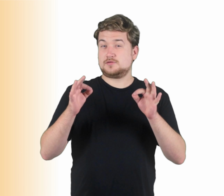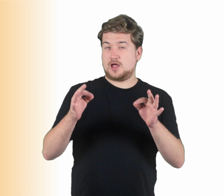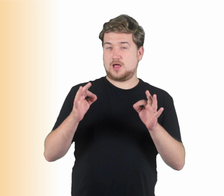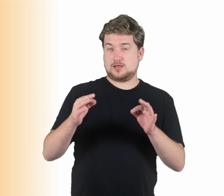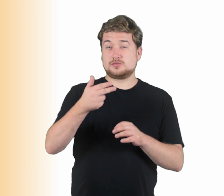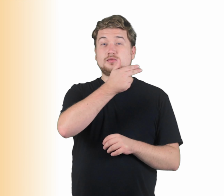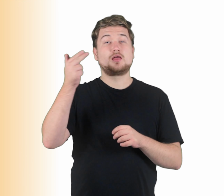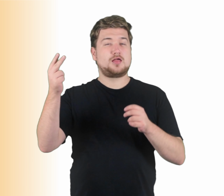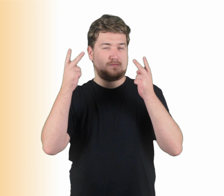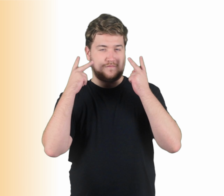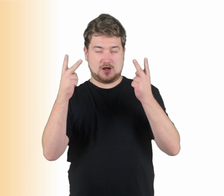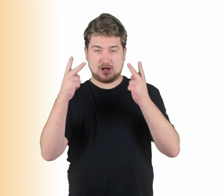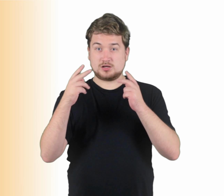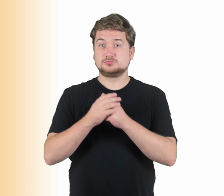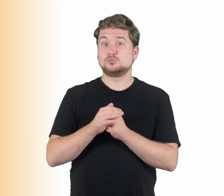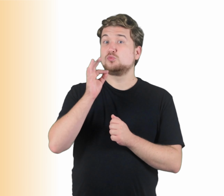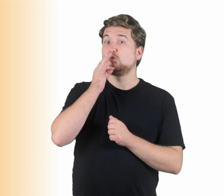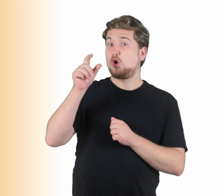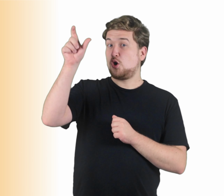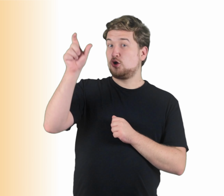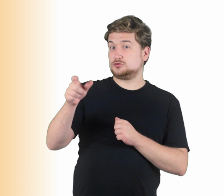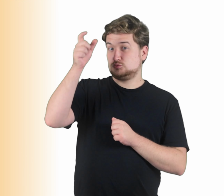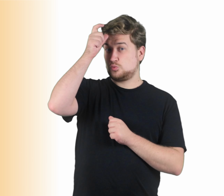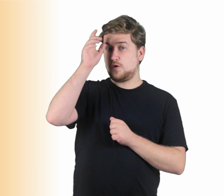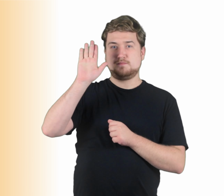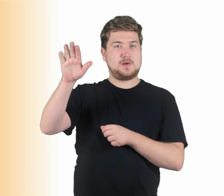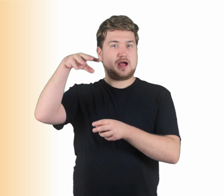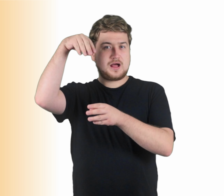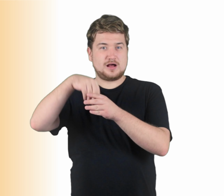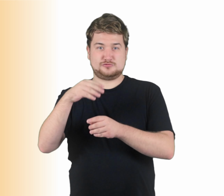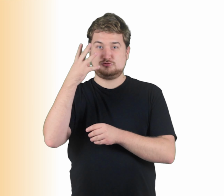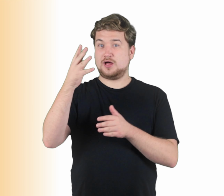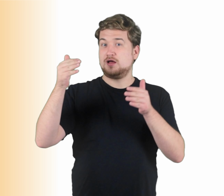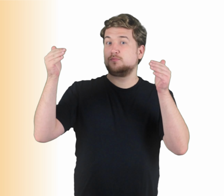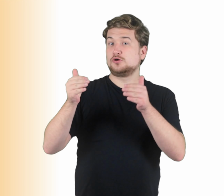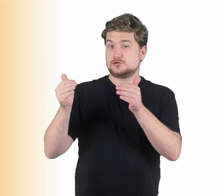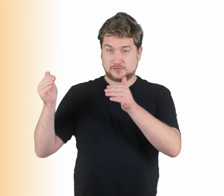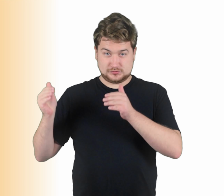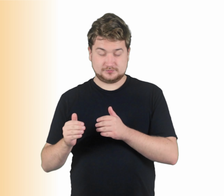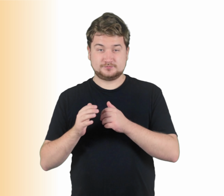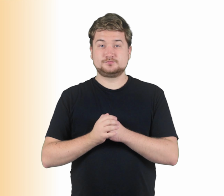Tu dochodzimy do najważniejszego. Młody człowiek ma właściwie 4 możliwości.